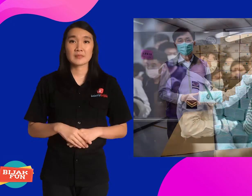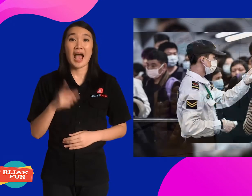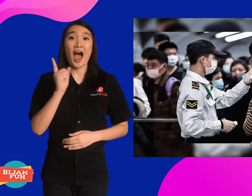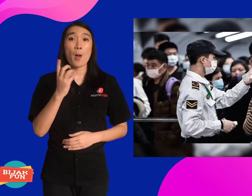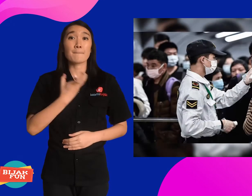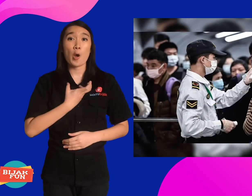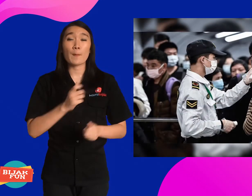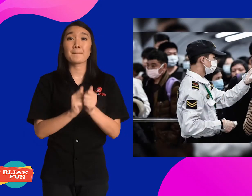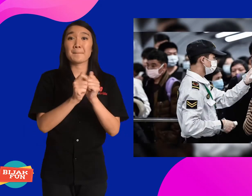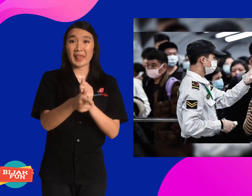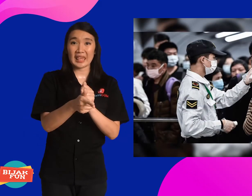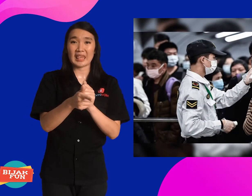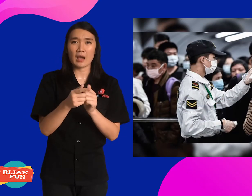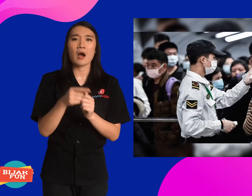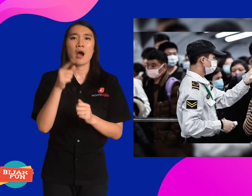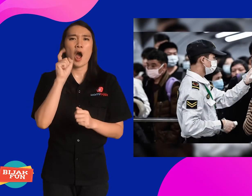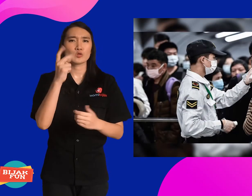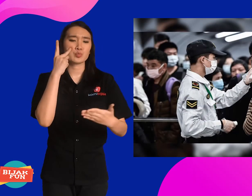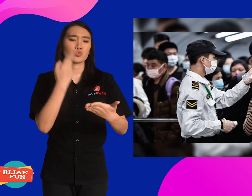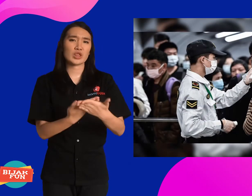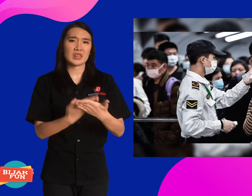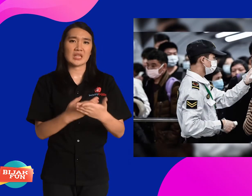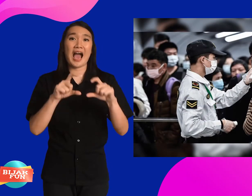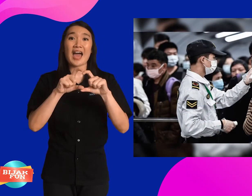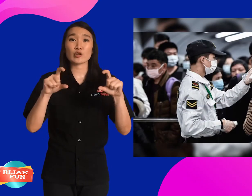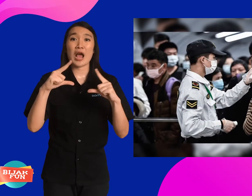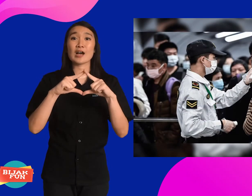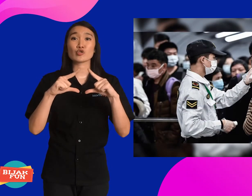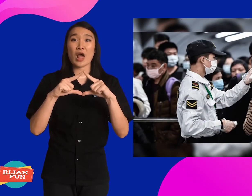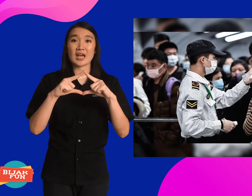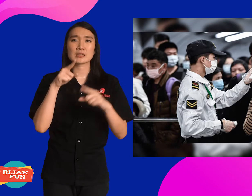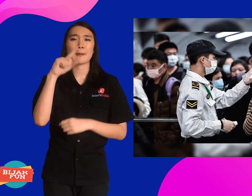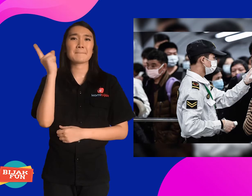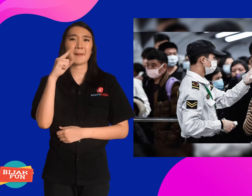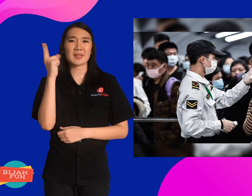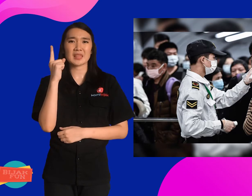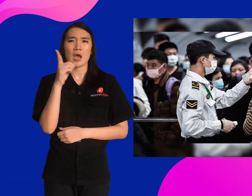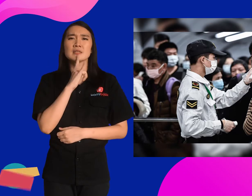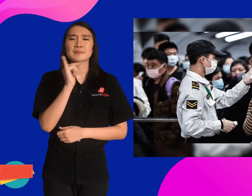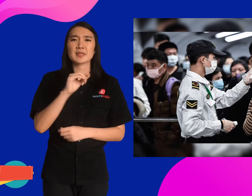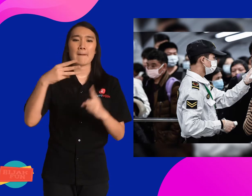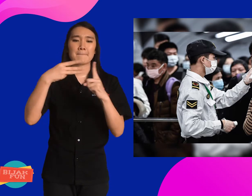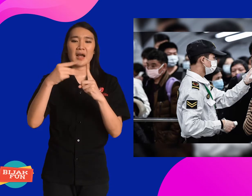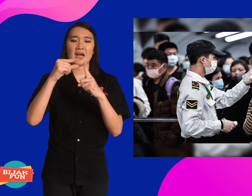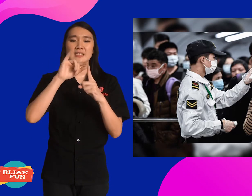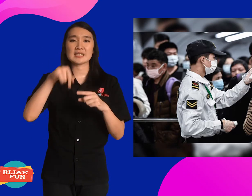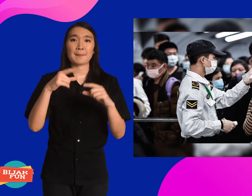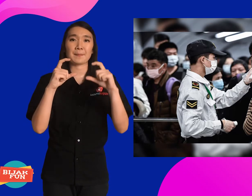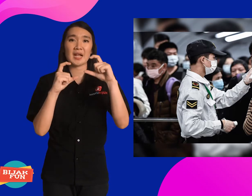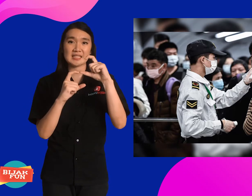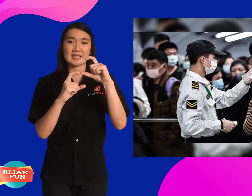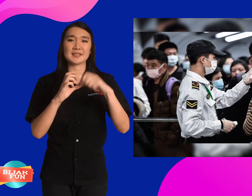Jika mau membeli, mereka harus memiliki bukti berupa kartu asuransi pemerintah seperti BPJS.